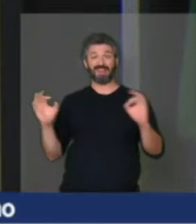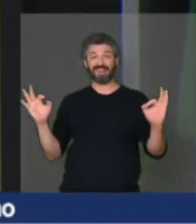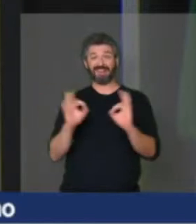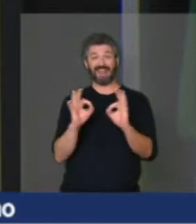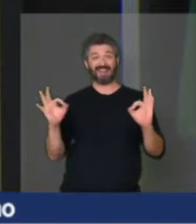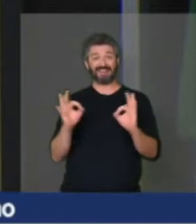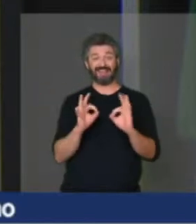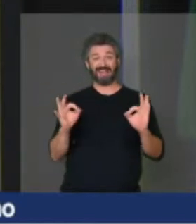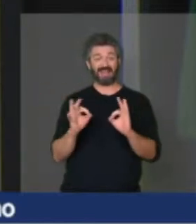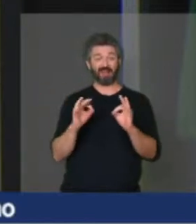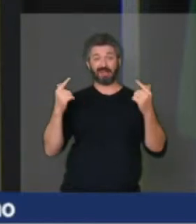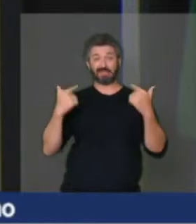O PAÍS EM TÓ QUIO, 303 RECEBERAM PELO MENOS UMA DOSE